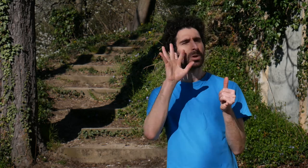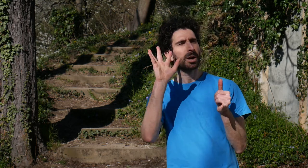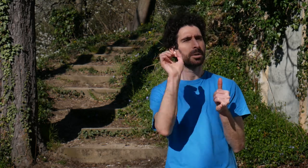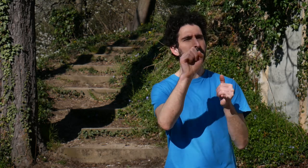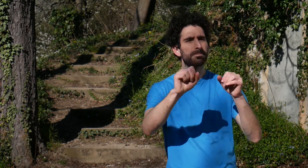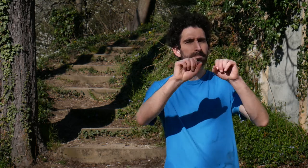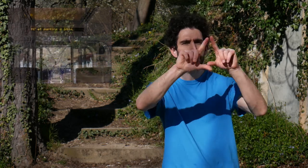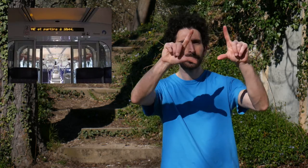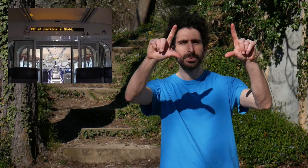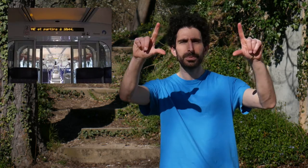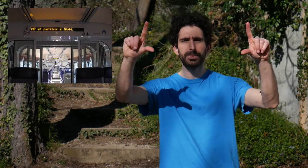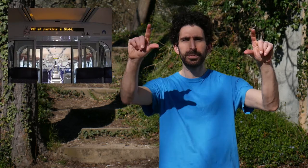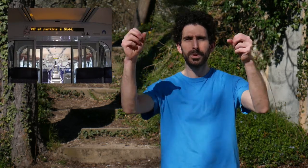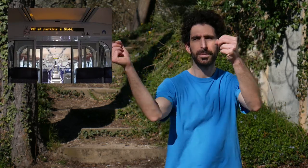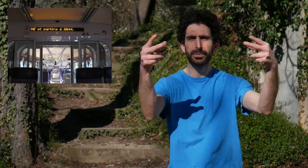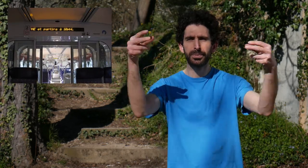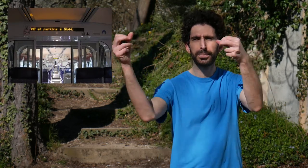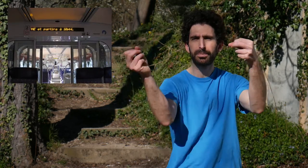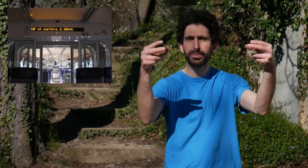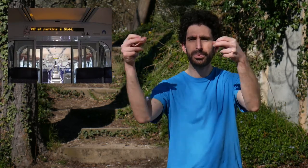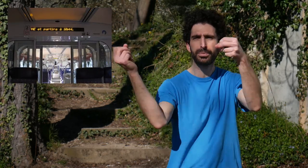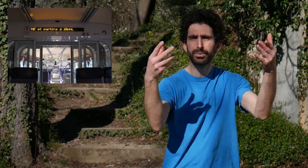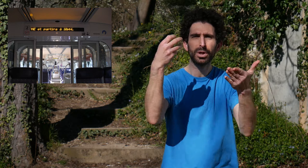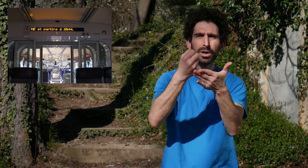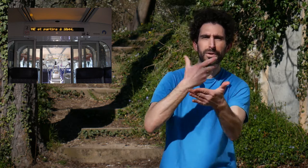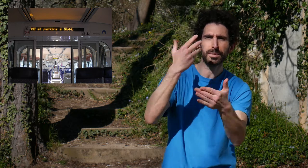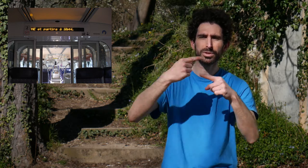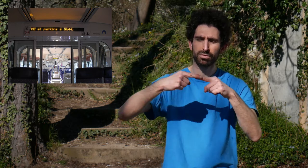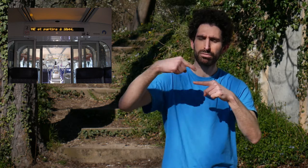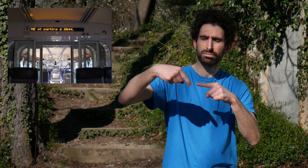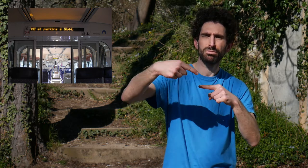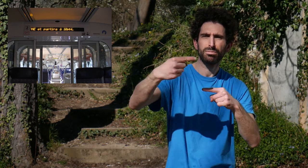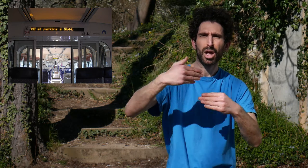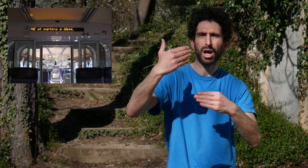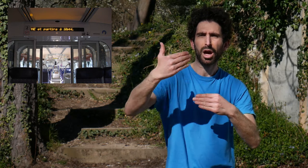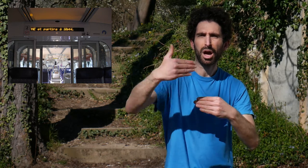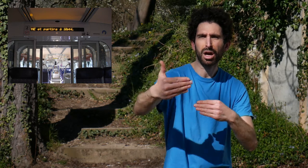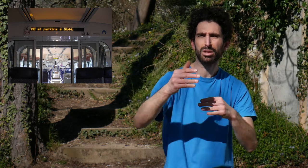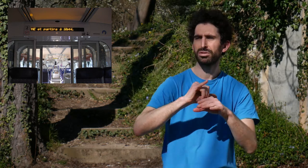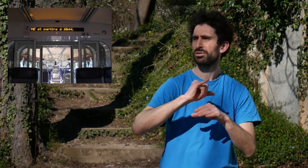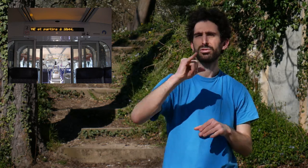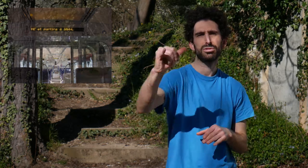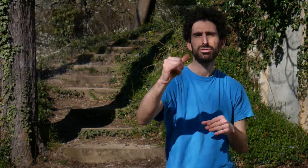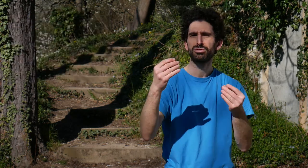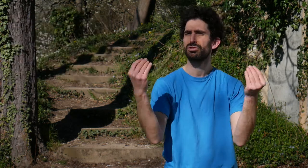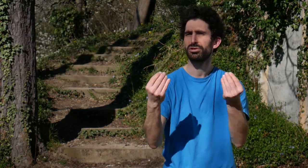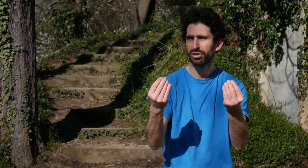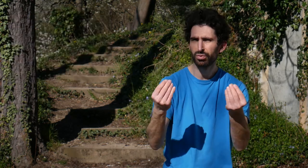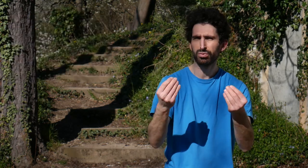Il repère un bandeau où le texte défile horizontalement pour informer des prochains arrêts et de la destination.